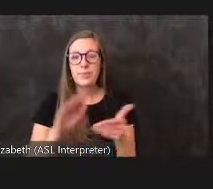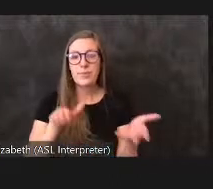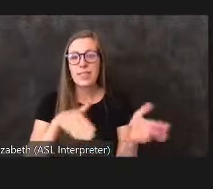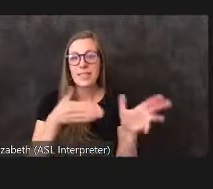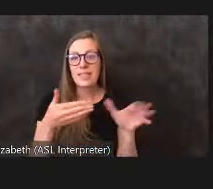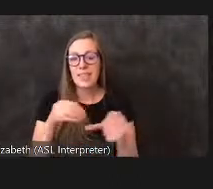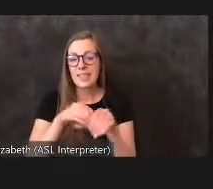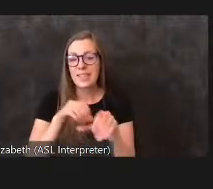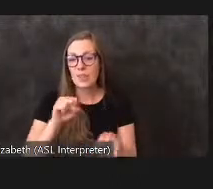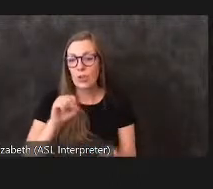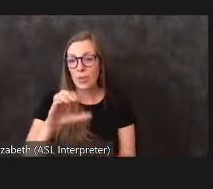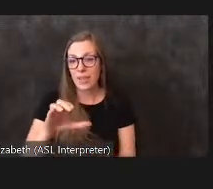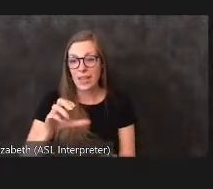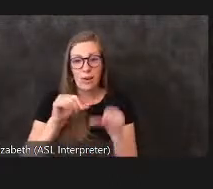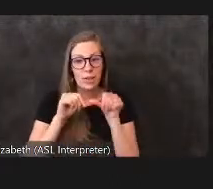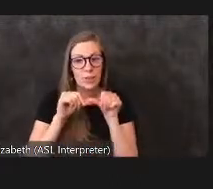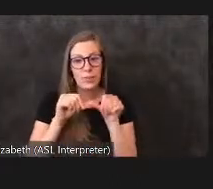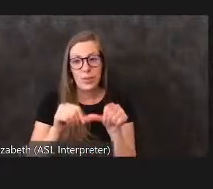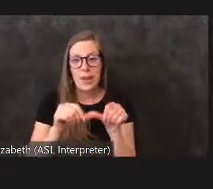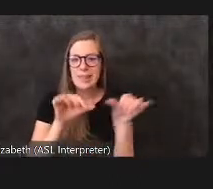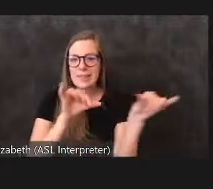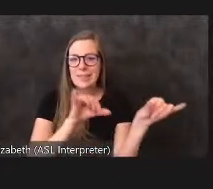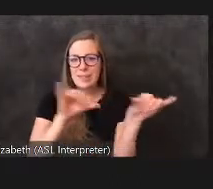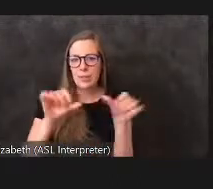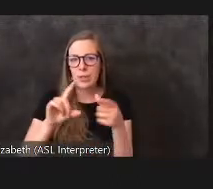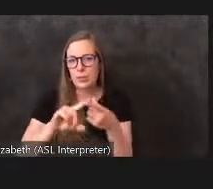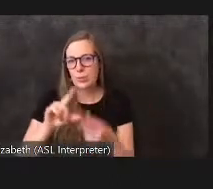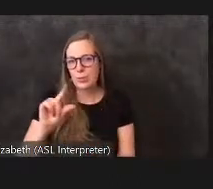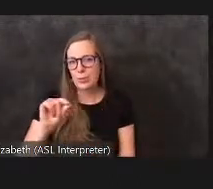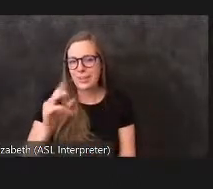La muerte se Sonoma que ahora permanecen relativamente similares